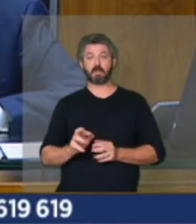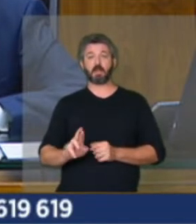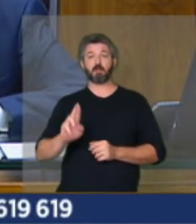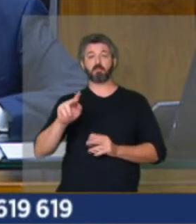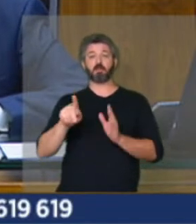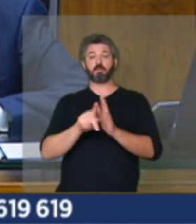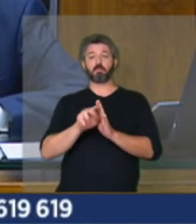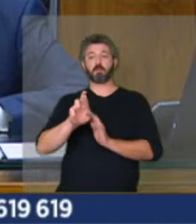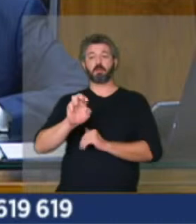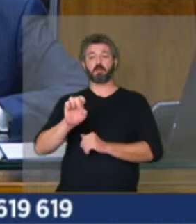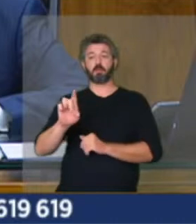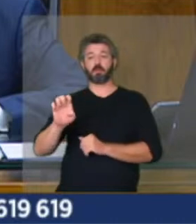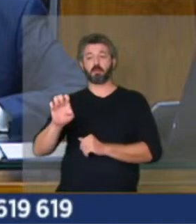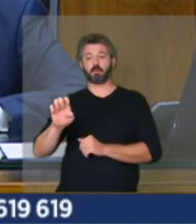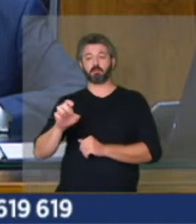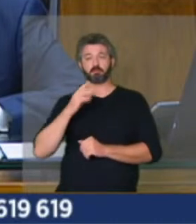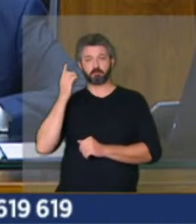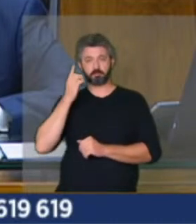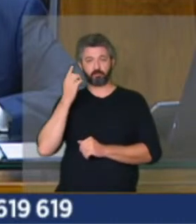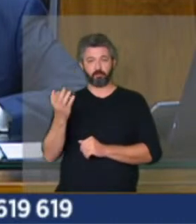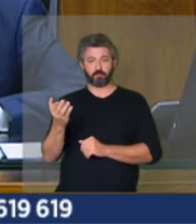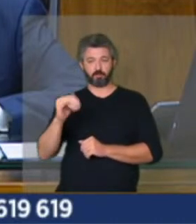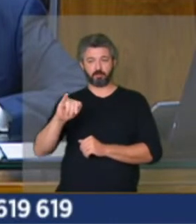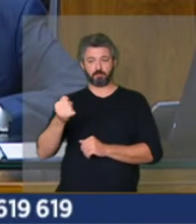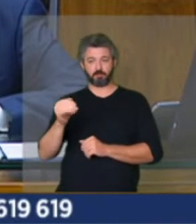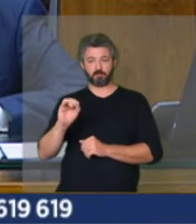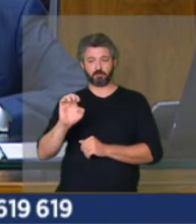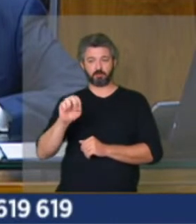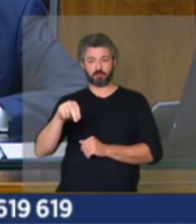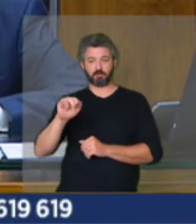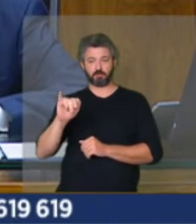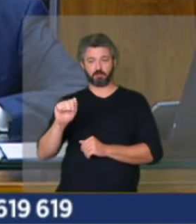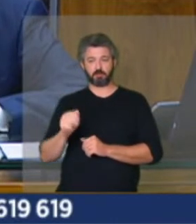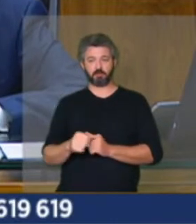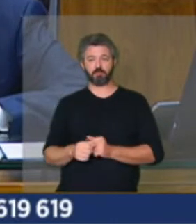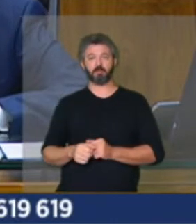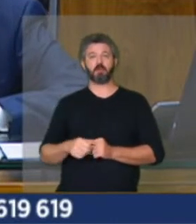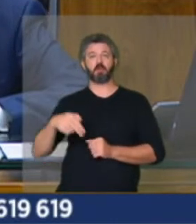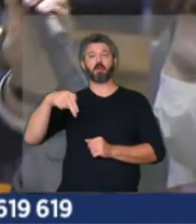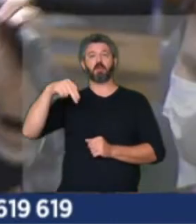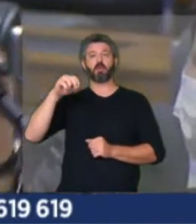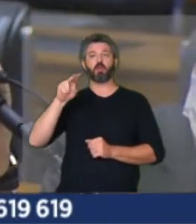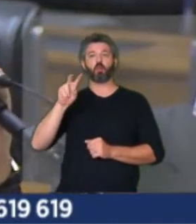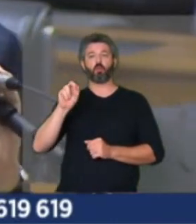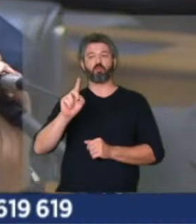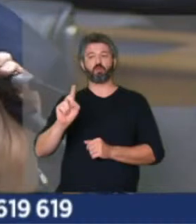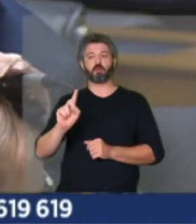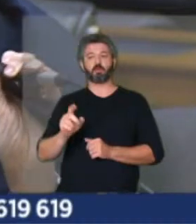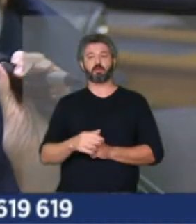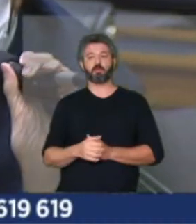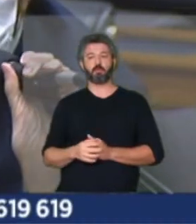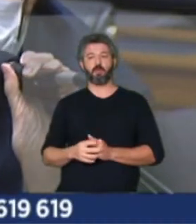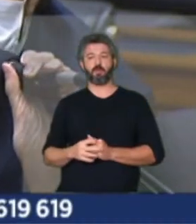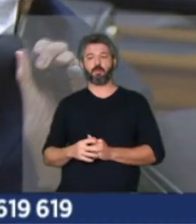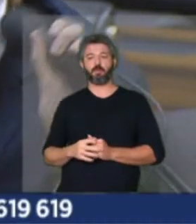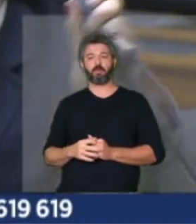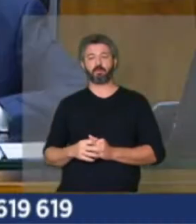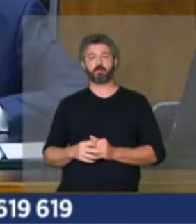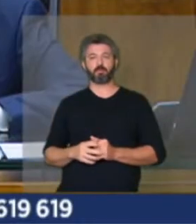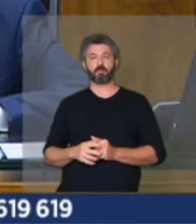ORIENTA NÃO, PRESIDENTE. -- [PRESIDENTE]: NÃO. MAIORIA? -- [DEPUTADA]: A REDE. SENHOR PRESIDENTE, A REDE VAI ORIENTAR NÃO TAMBÉM.